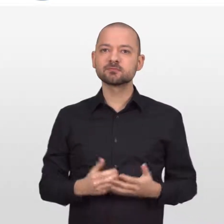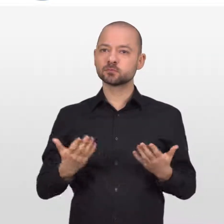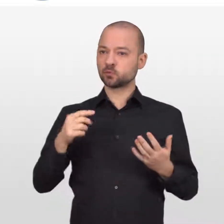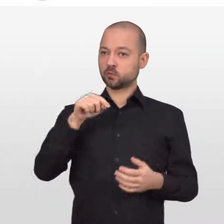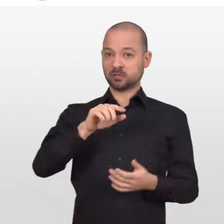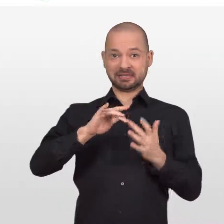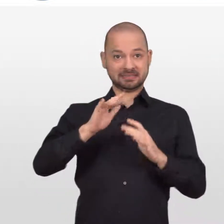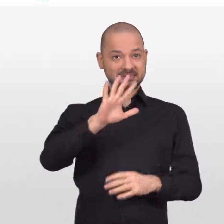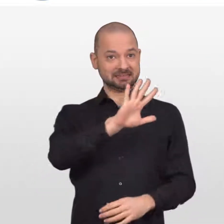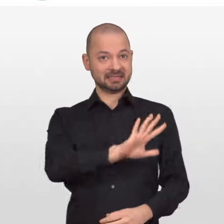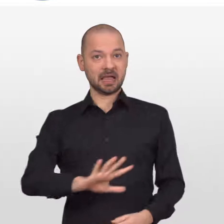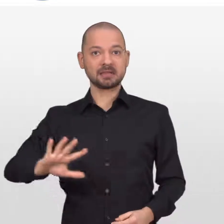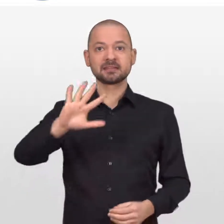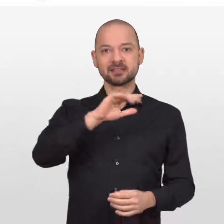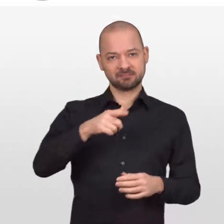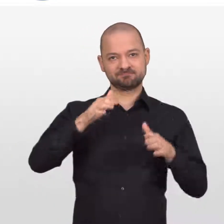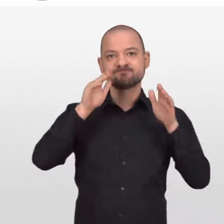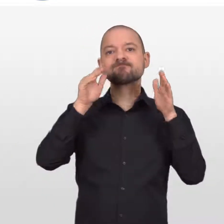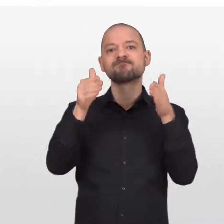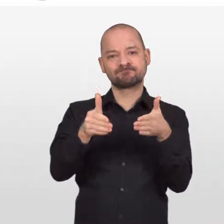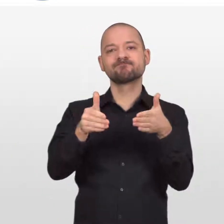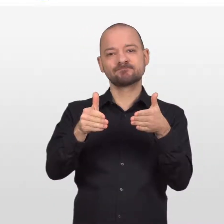Diese Internetseite befasst sich Tyto internetové stránky se zabývají